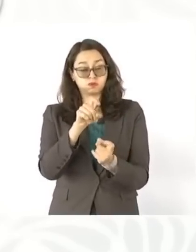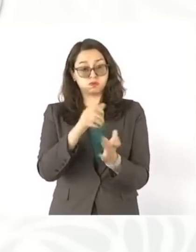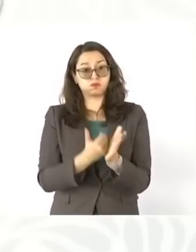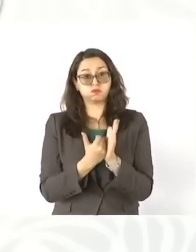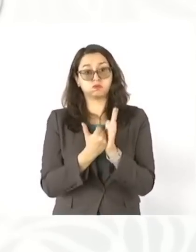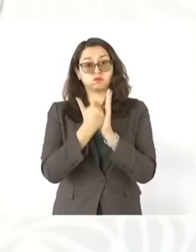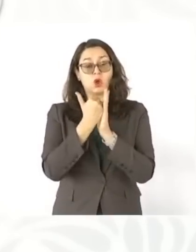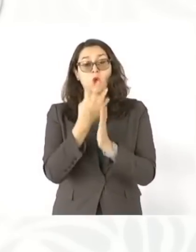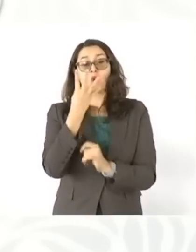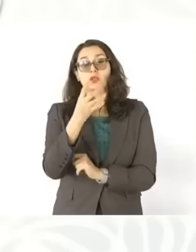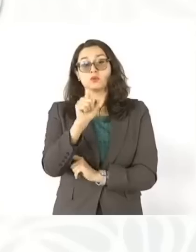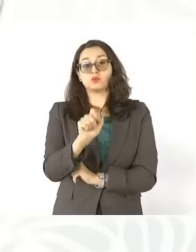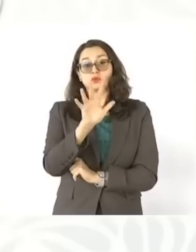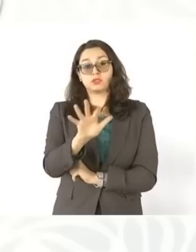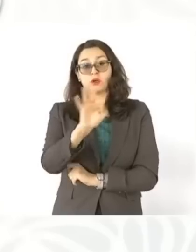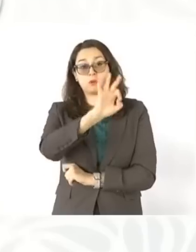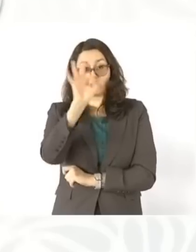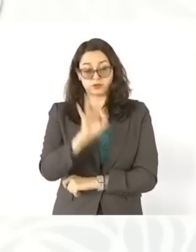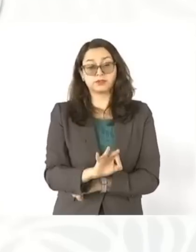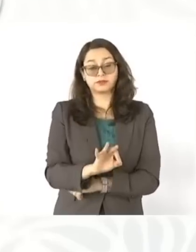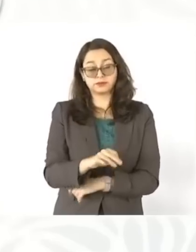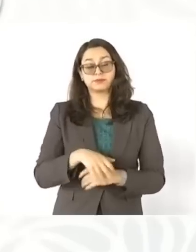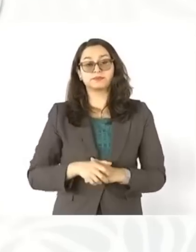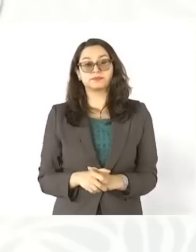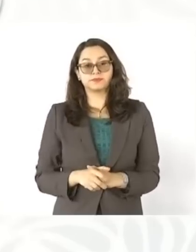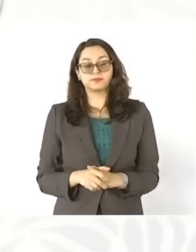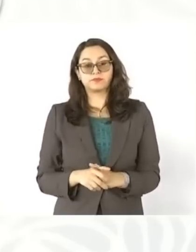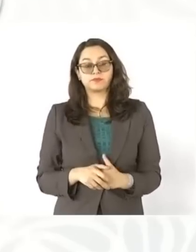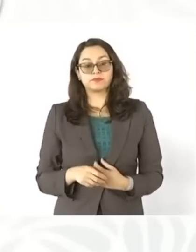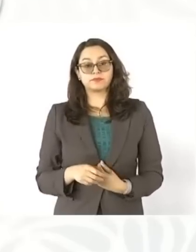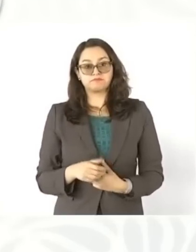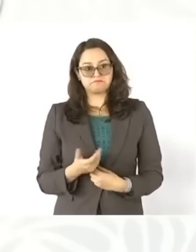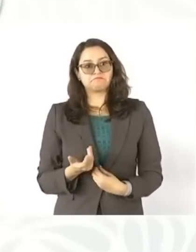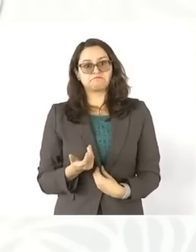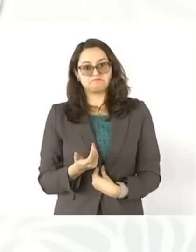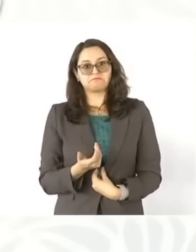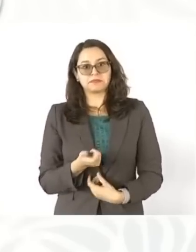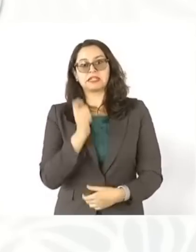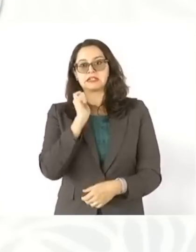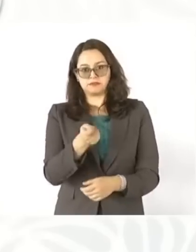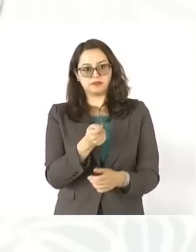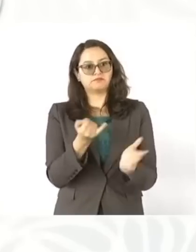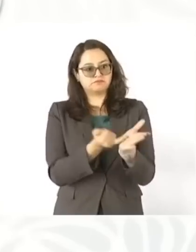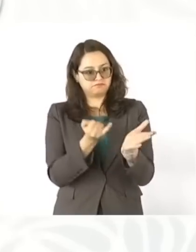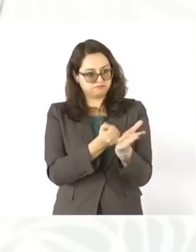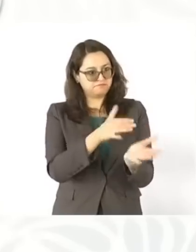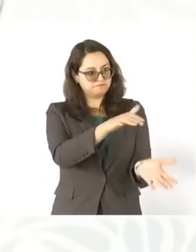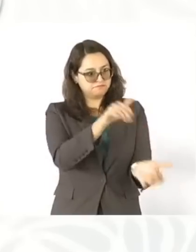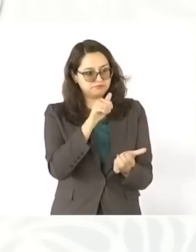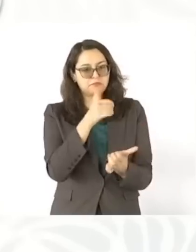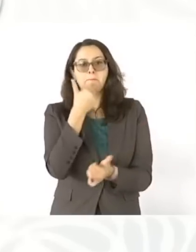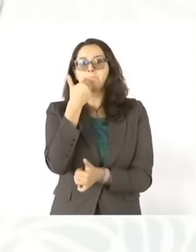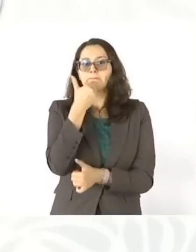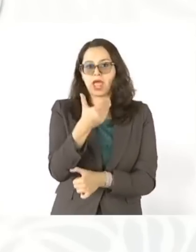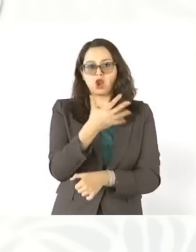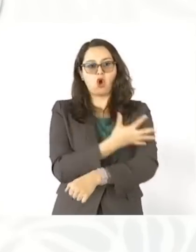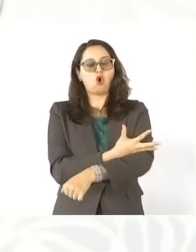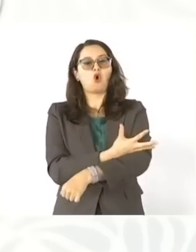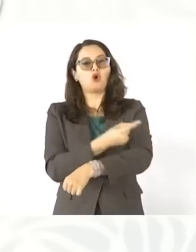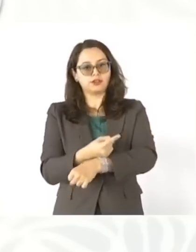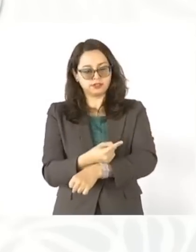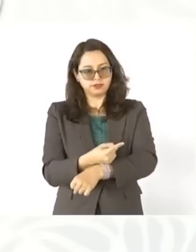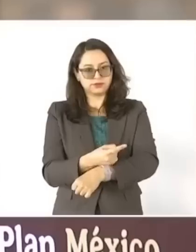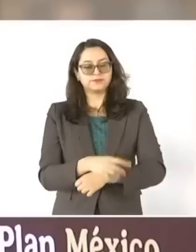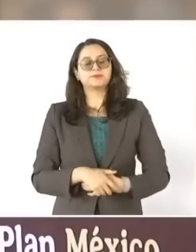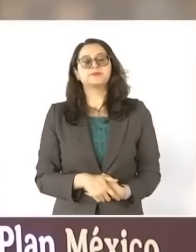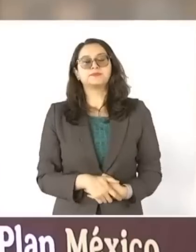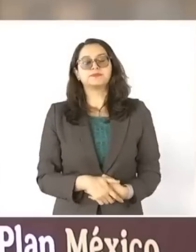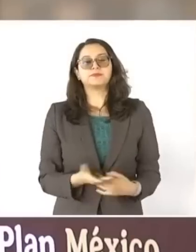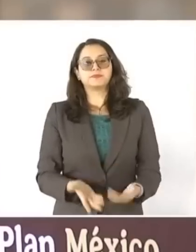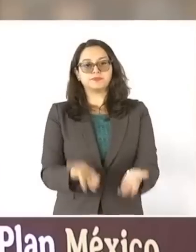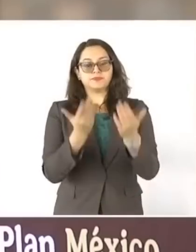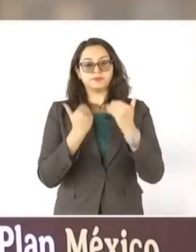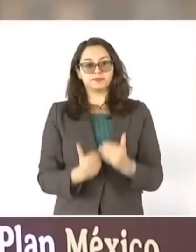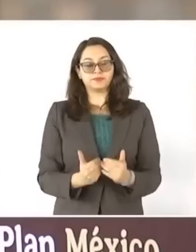4.5 por por cobrar bien y por tener un manejo honesto de los recursos adelante pas estamos